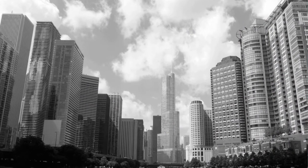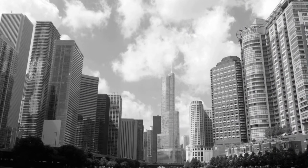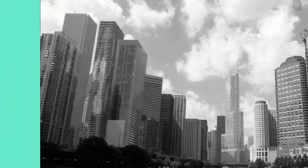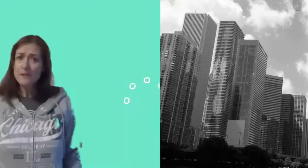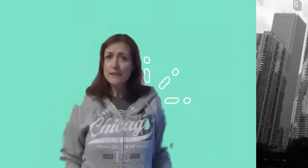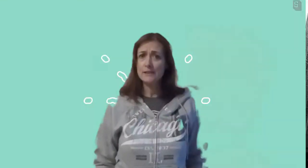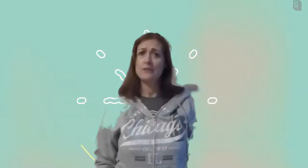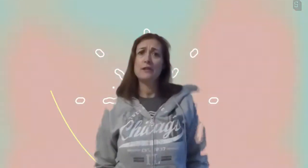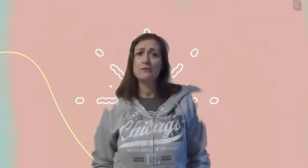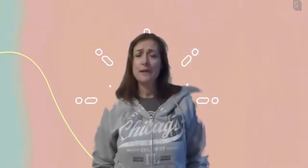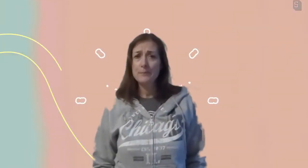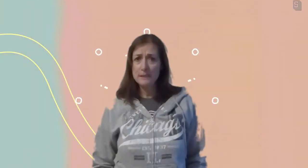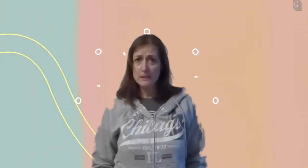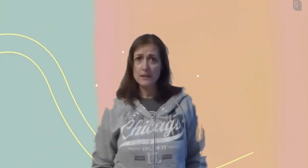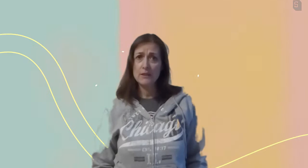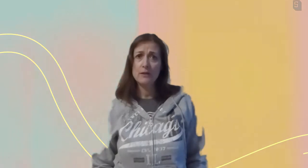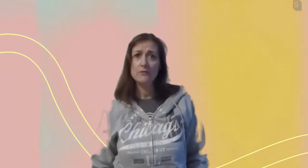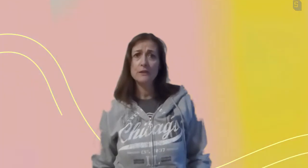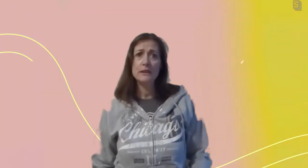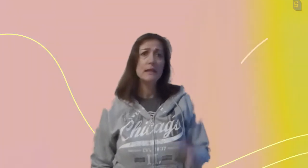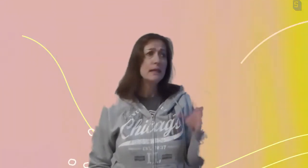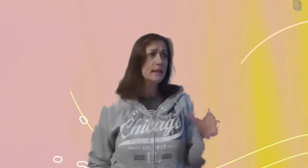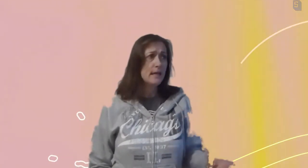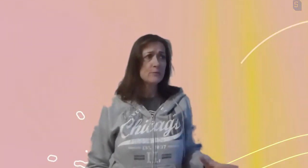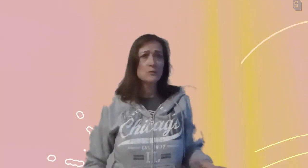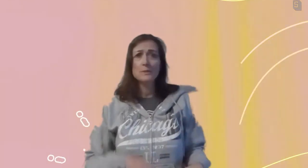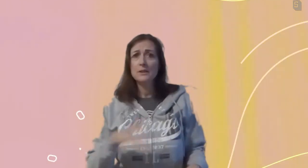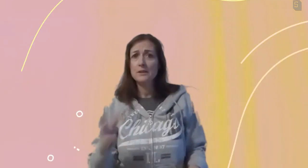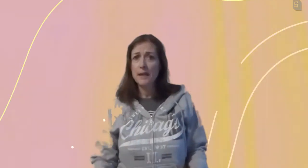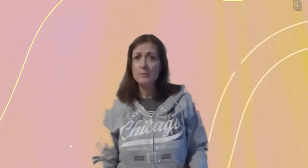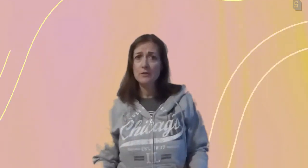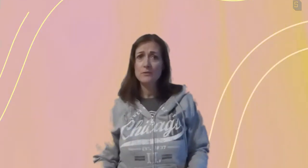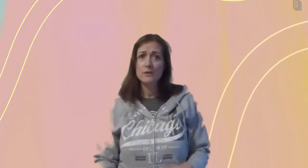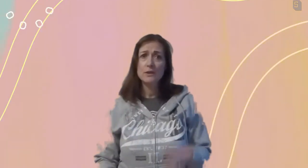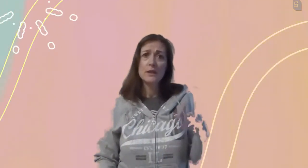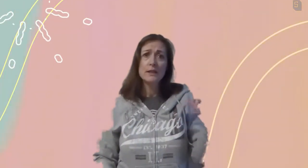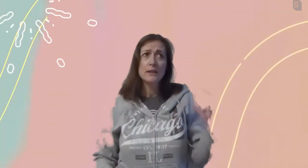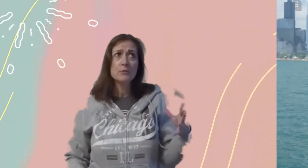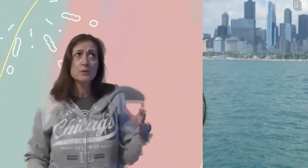de sfeer is heel erg fijn mensen zijn heel erg vriendelijk je hebt het meer je hebt rivier je hebt er